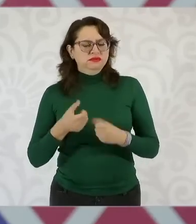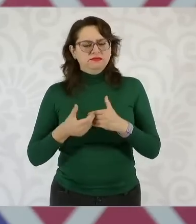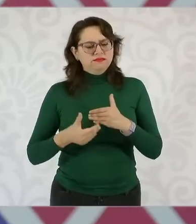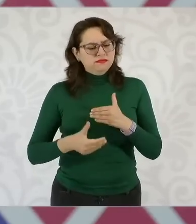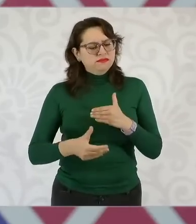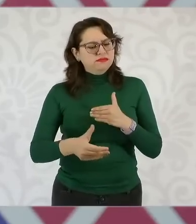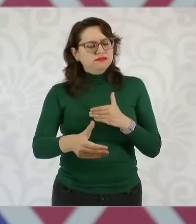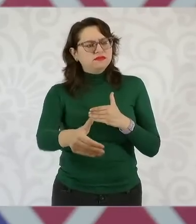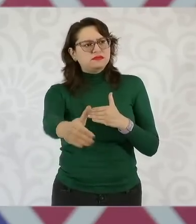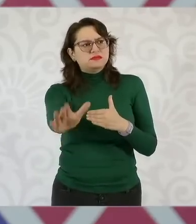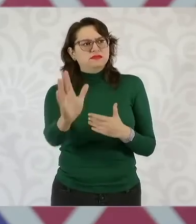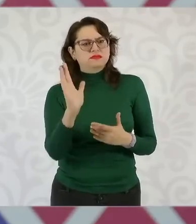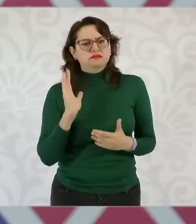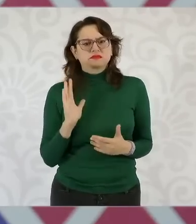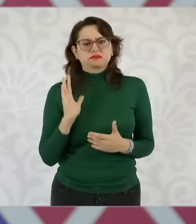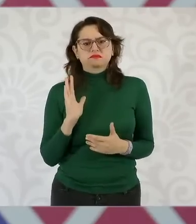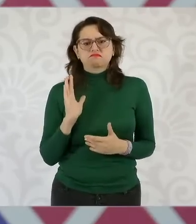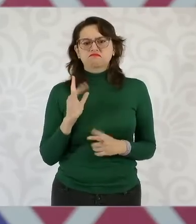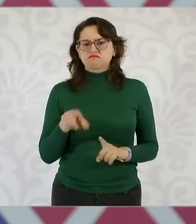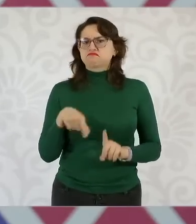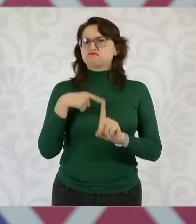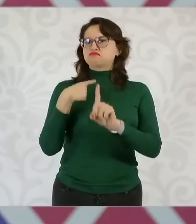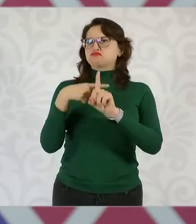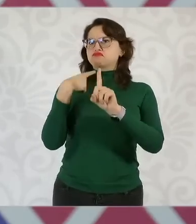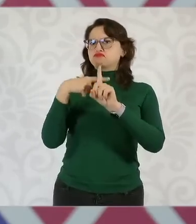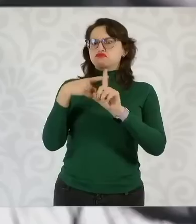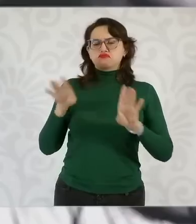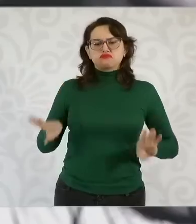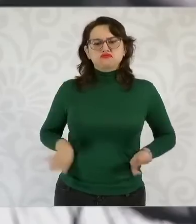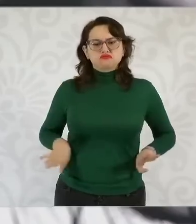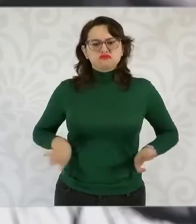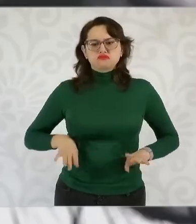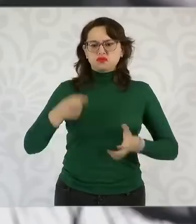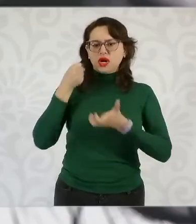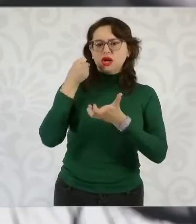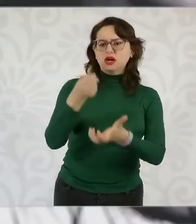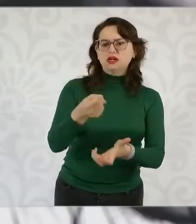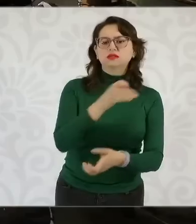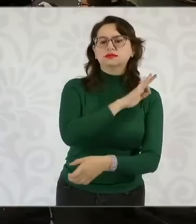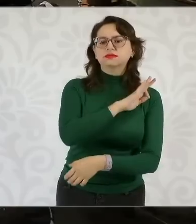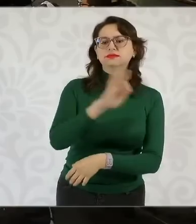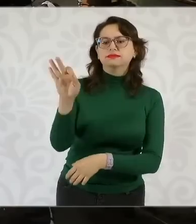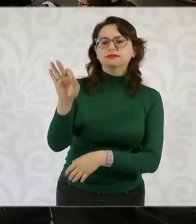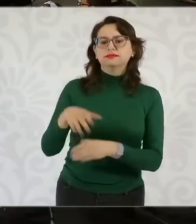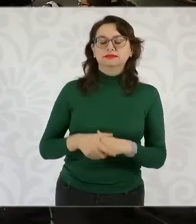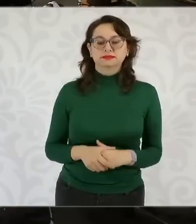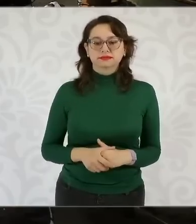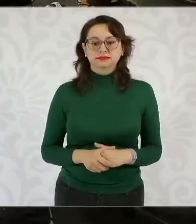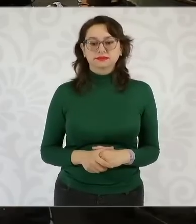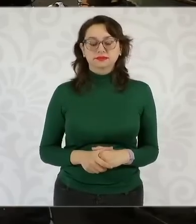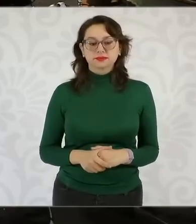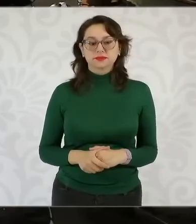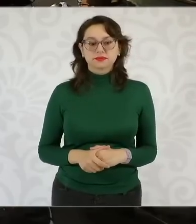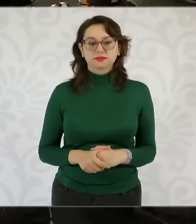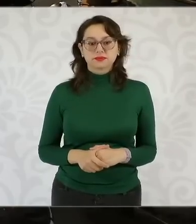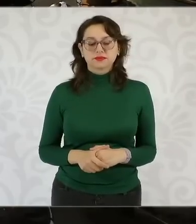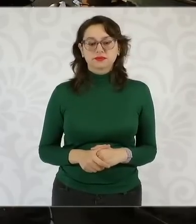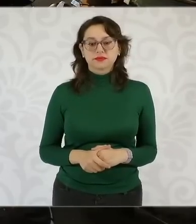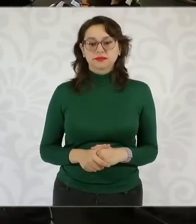y por eso Nosotros estamos muy optimistas con este plan de inversión Muchas gracias señor sobre el